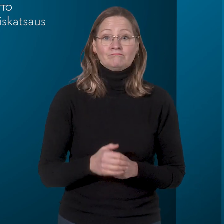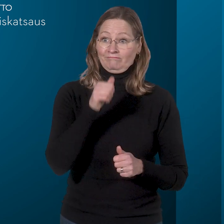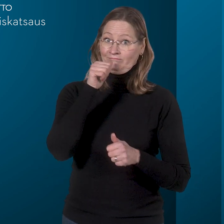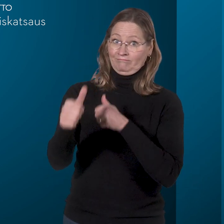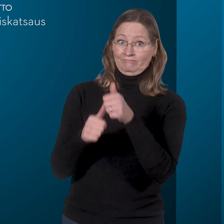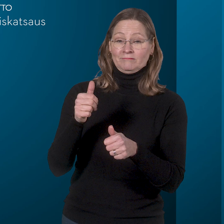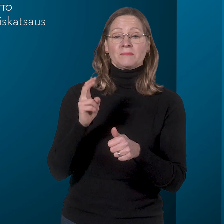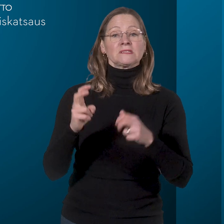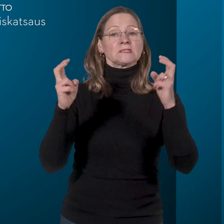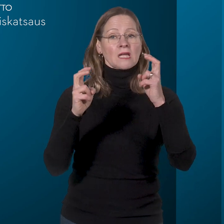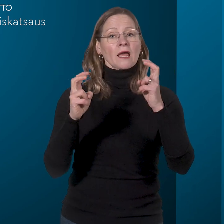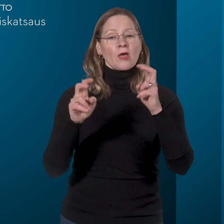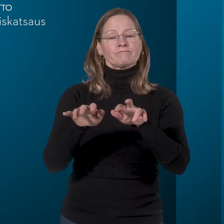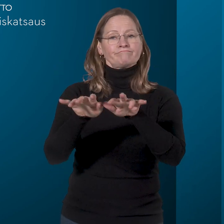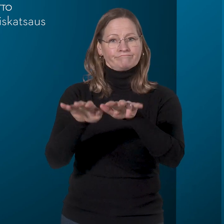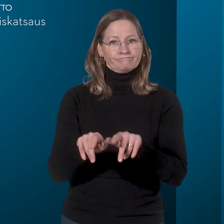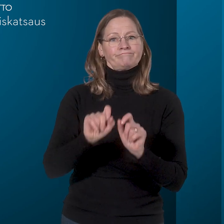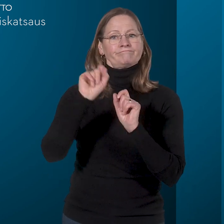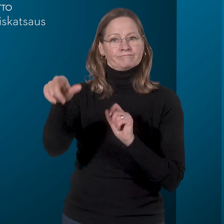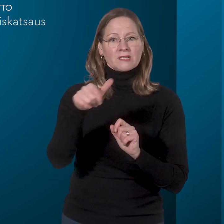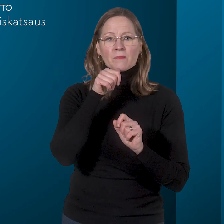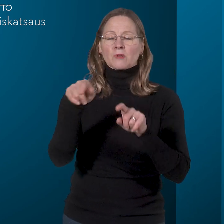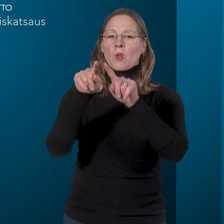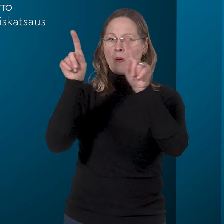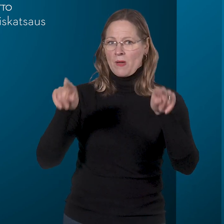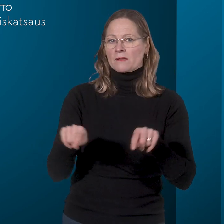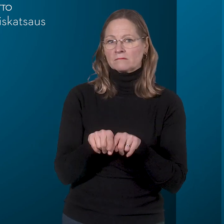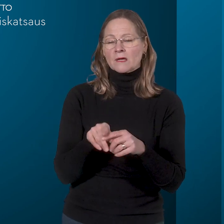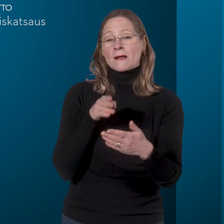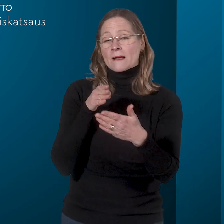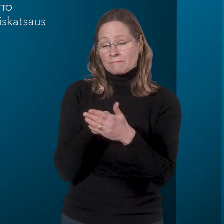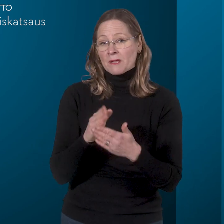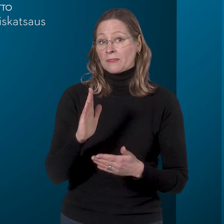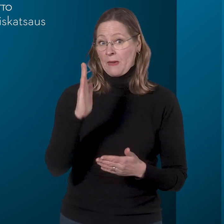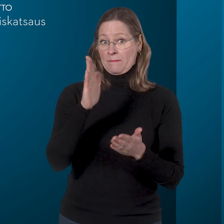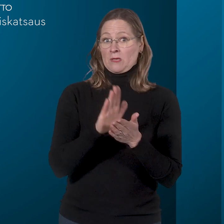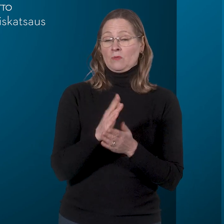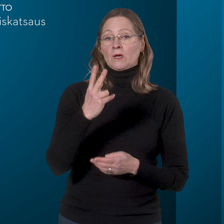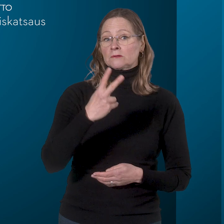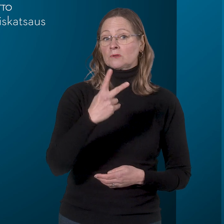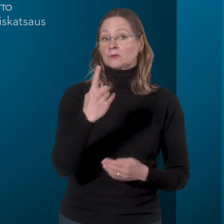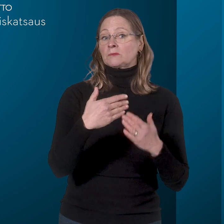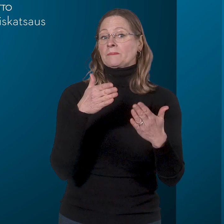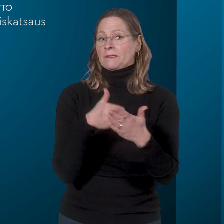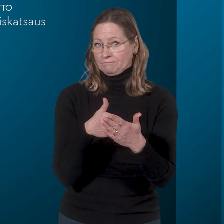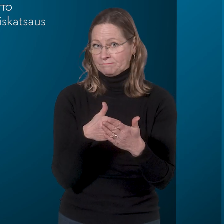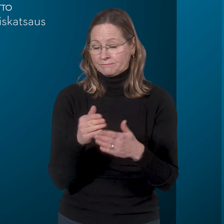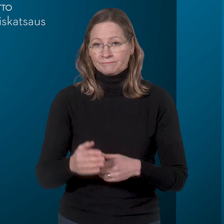ja ilmoittautuminen tapahtuu sähköisen ilmoittautumislomakkeen kautta - 21.1.2024 mennessä.